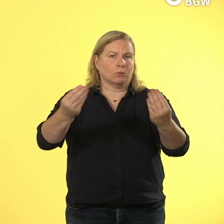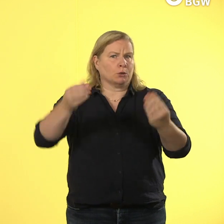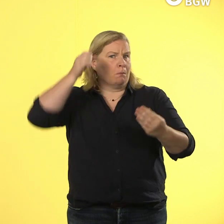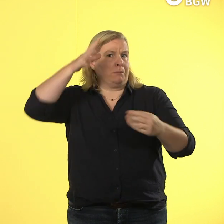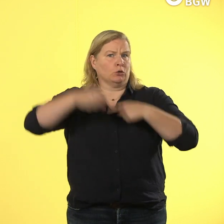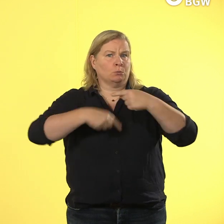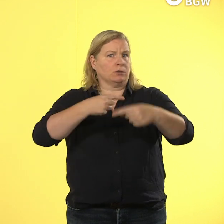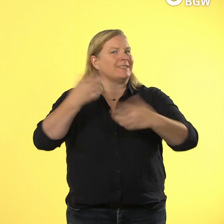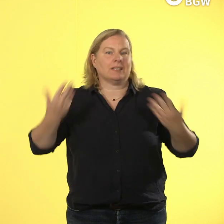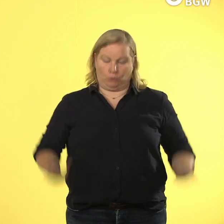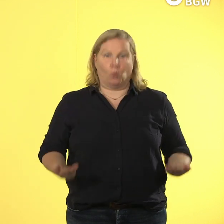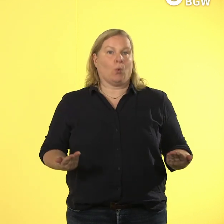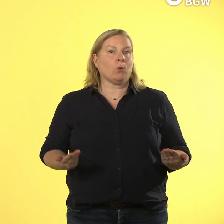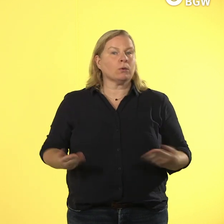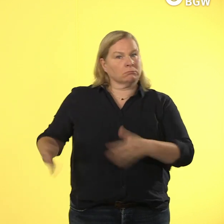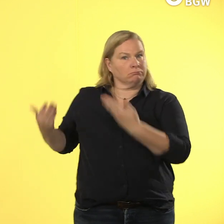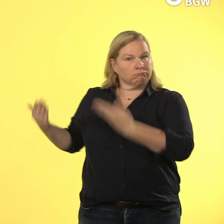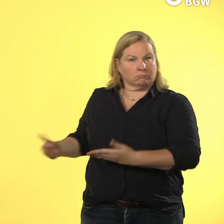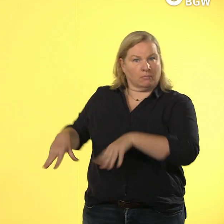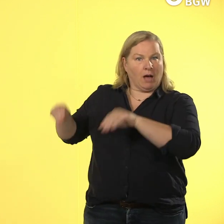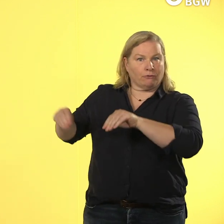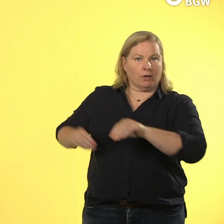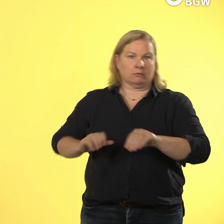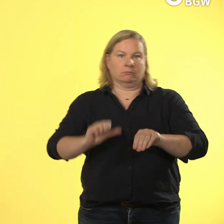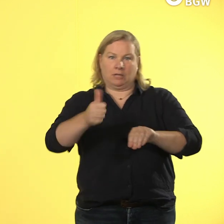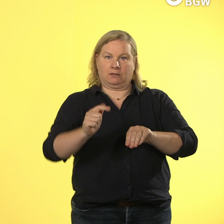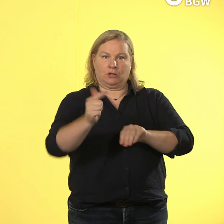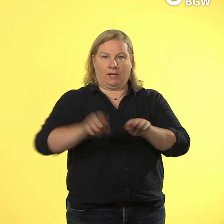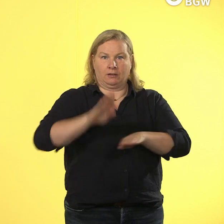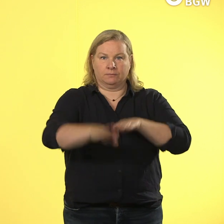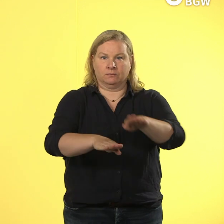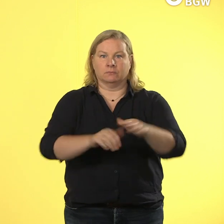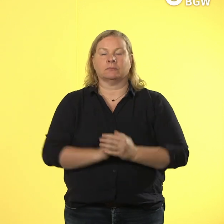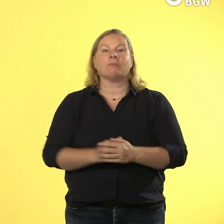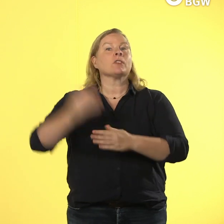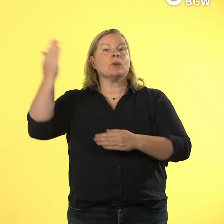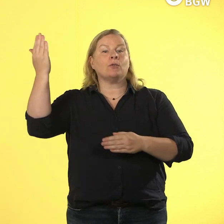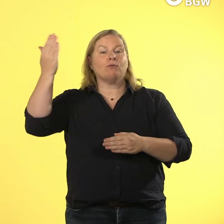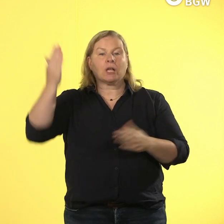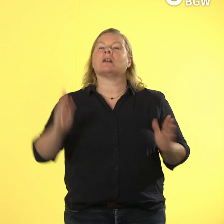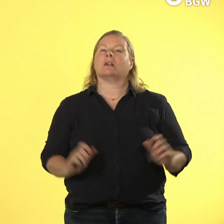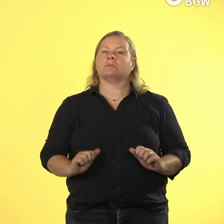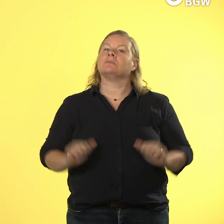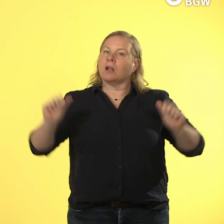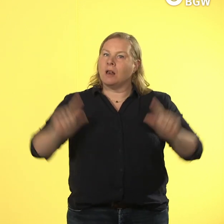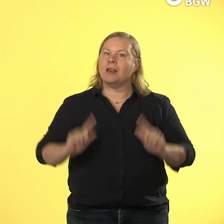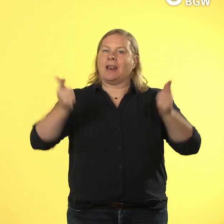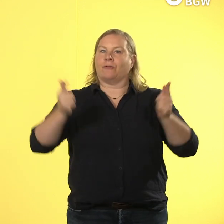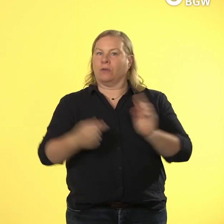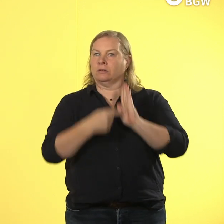einen Vortrag, eine Live Demo, und insbesondere versuche ich, eine Anfangsintervention zu machen. Die soll dazu dienen, dass überhaupt